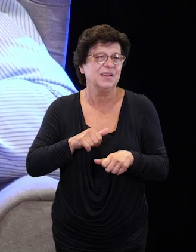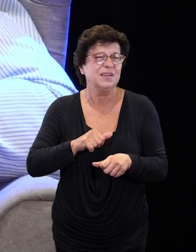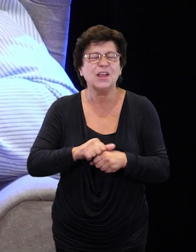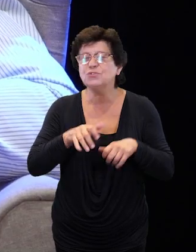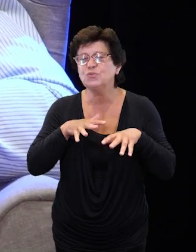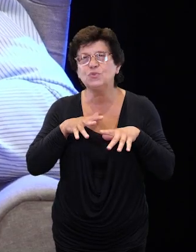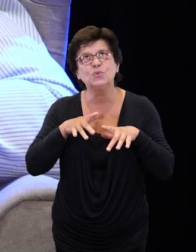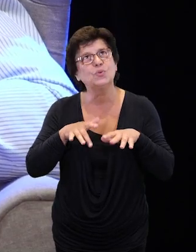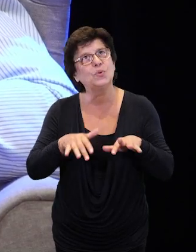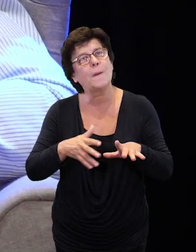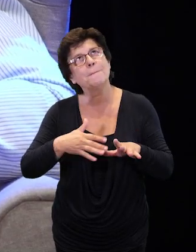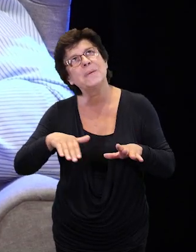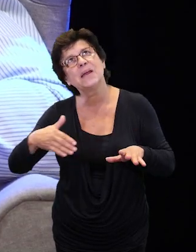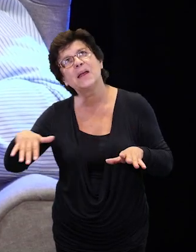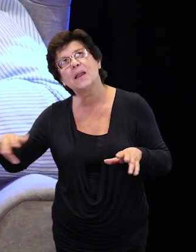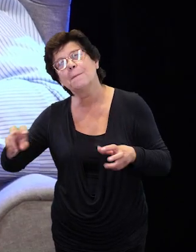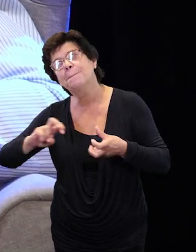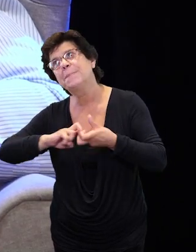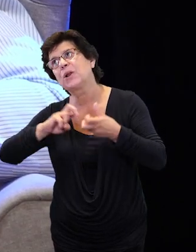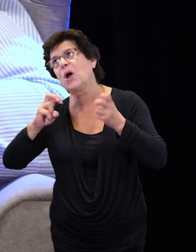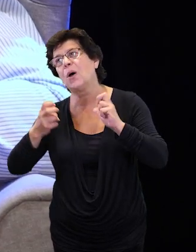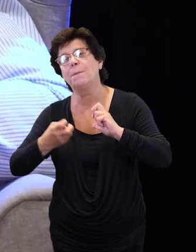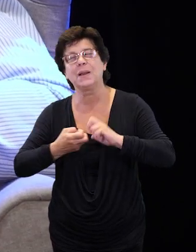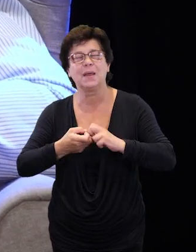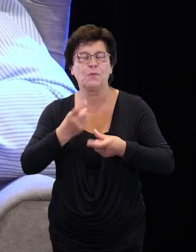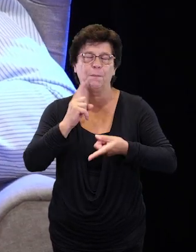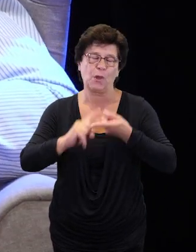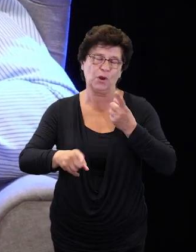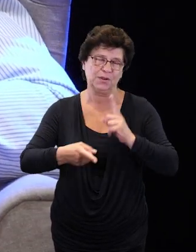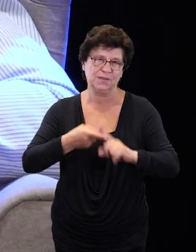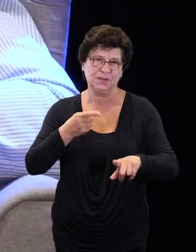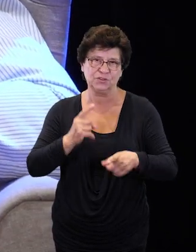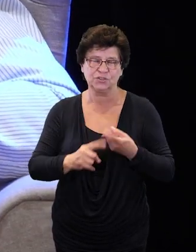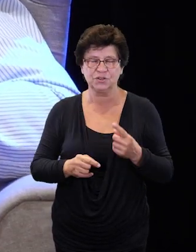ale to już jest wielki etap, to już jest mnóstwo tak naprawdę znaków zapytania.